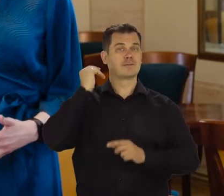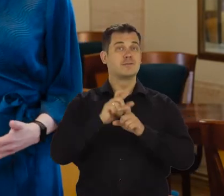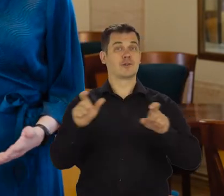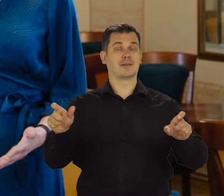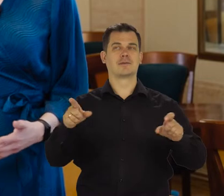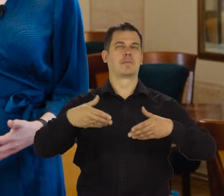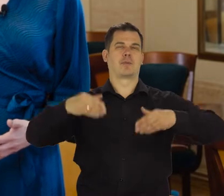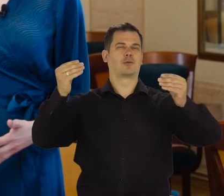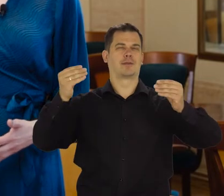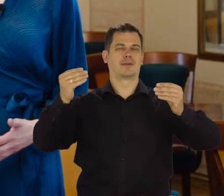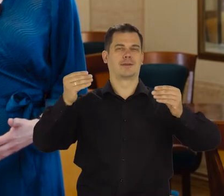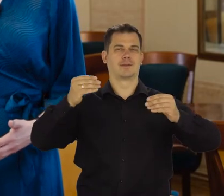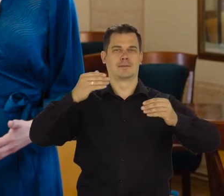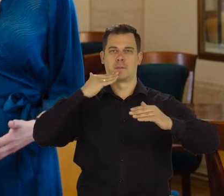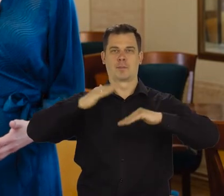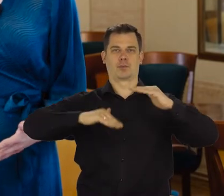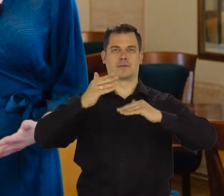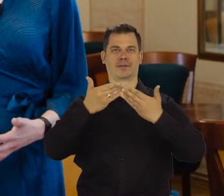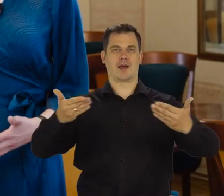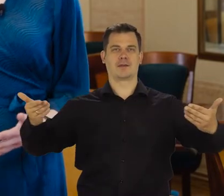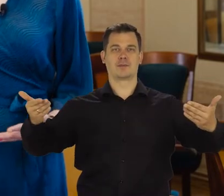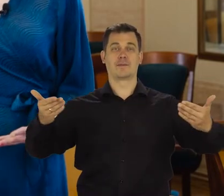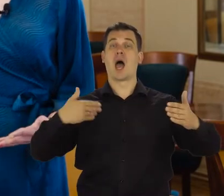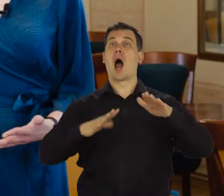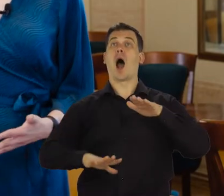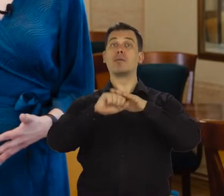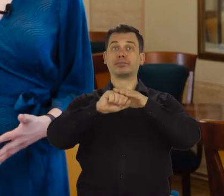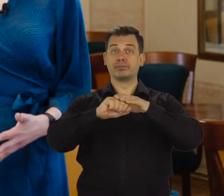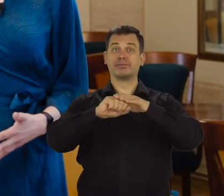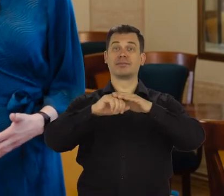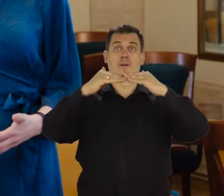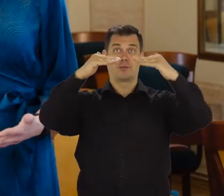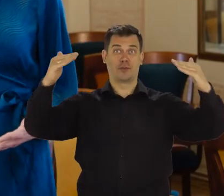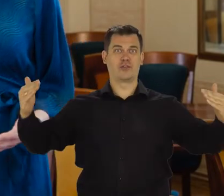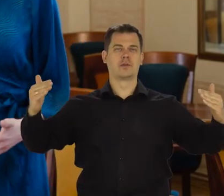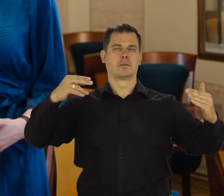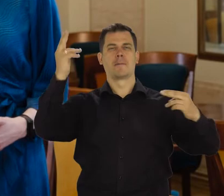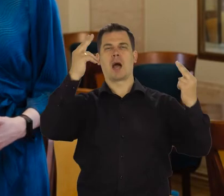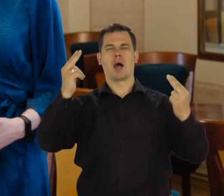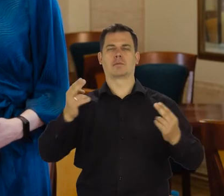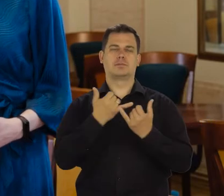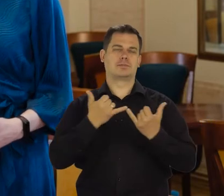początków budowy naszego teatru. Na sklepieniu znajdował się witraż z różnymi zdobieniami